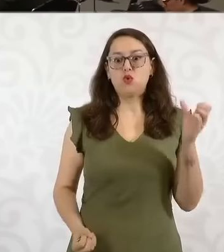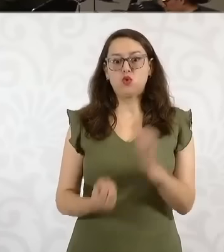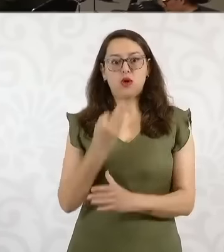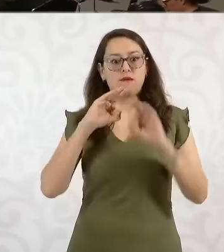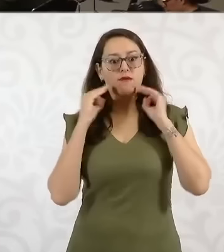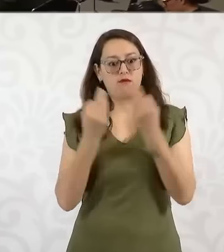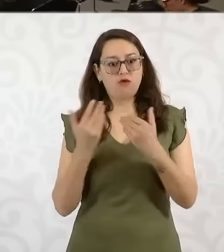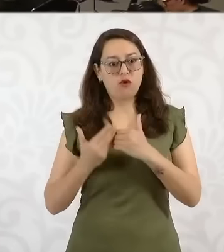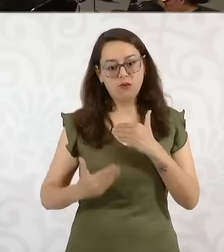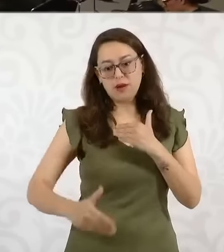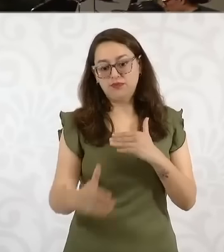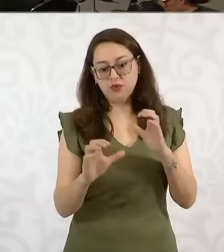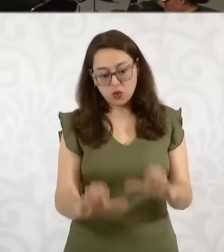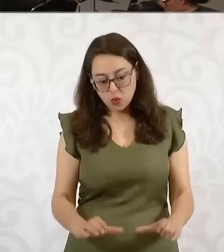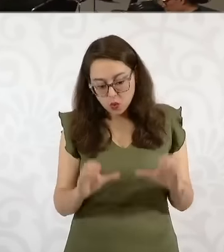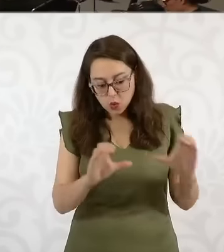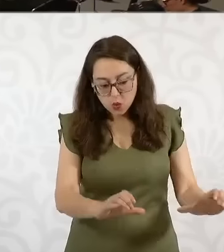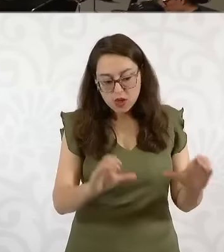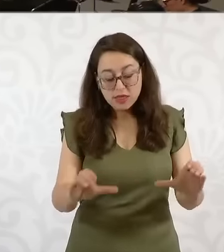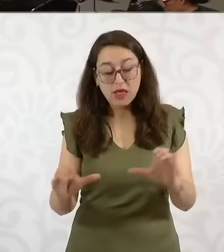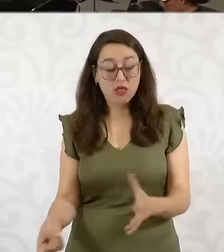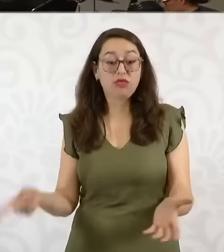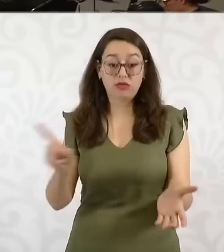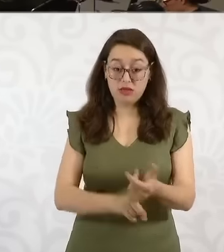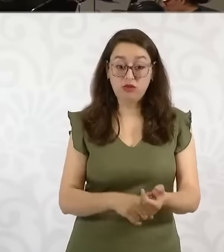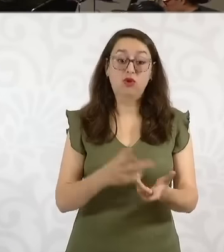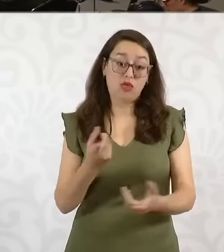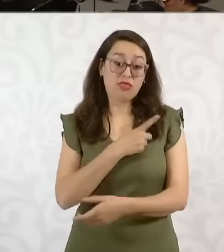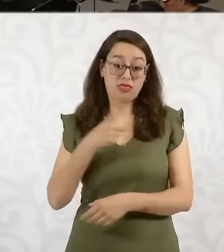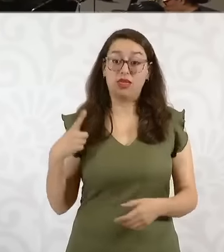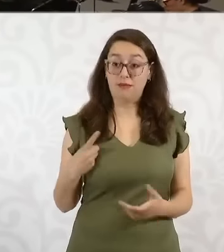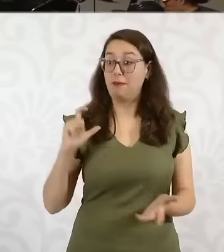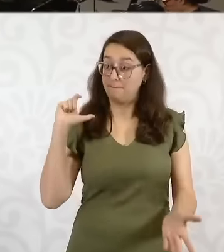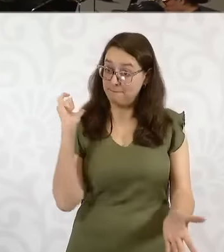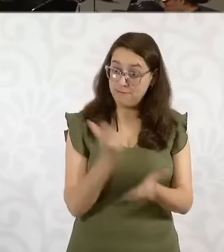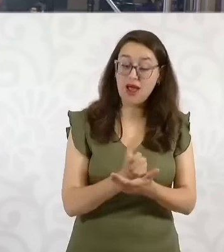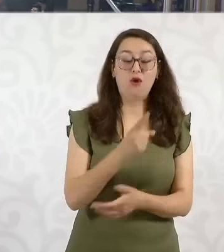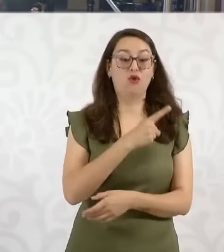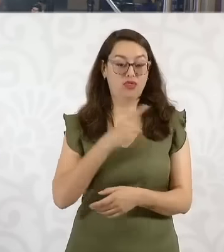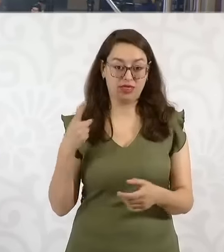que los cuidados deben de ser considerados parte de la infraestructura económica eh estratégica